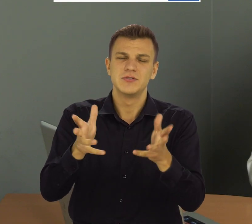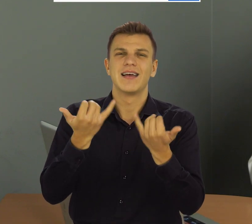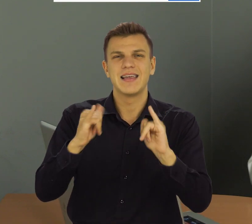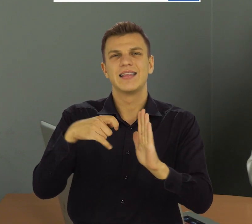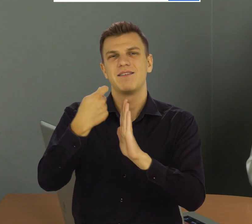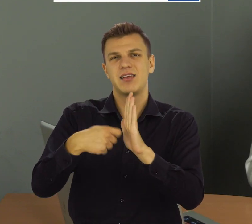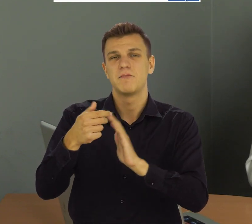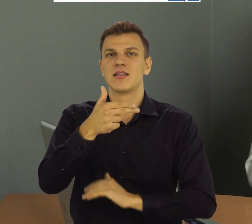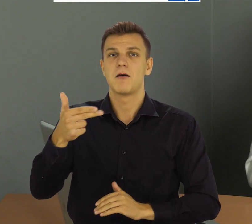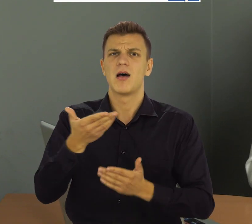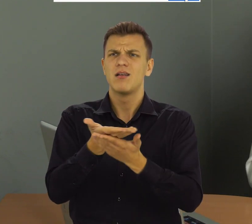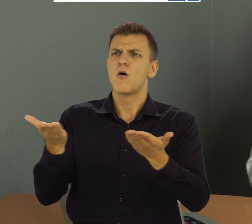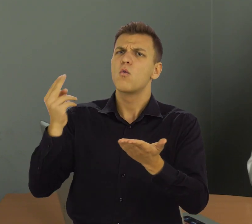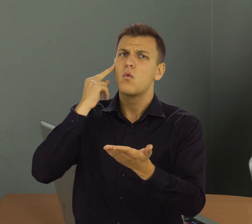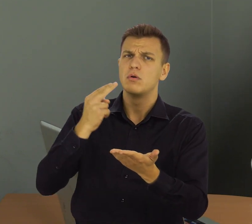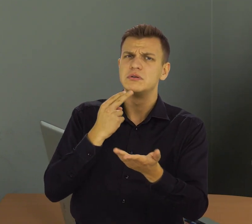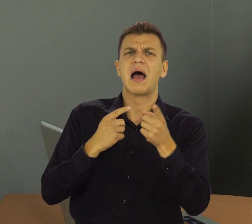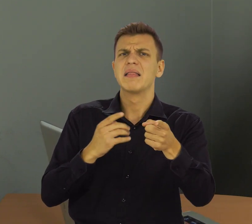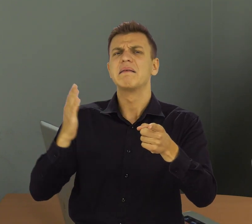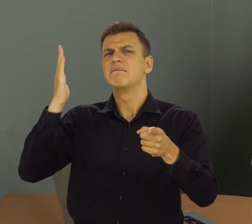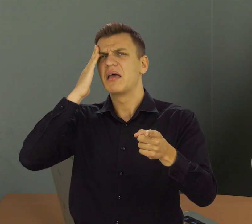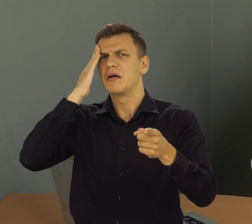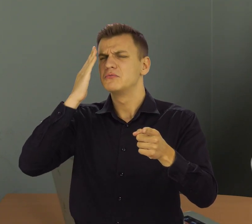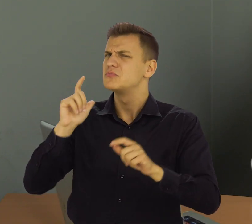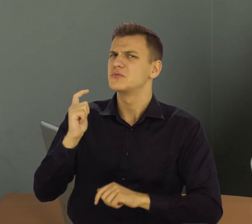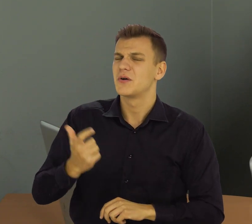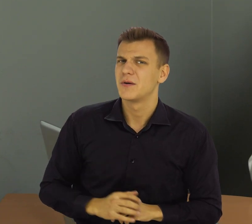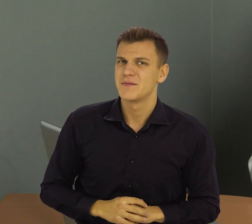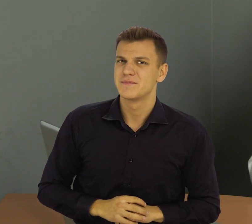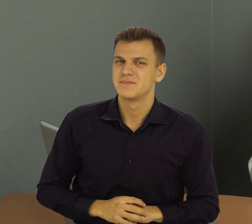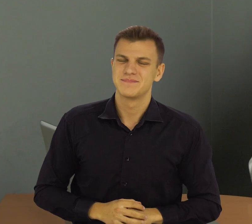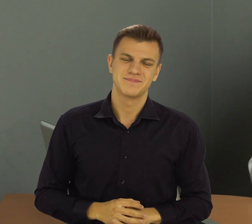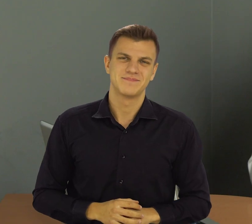Gorąco polecam też obejrzenie innych filmów z serii „Co Ty wiesz o głuchych?”